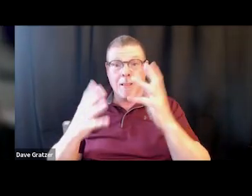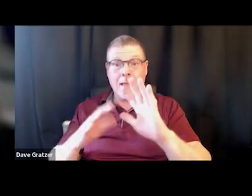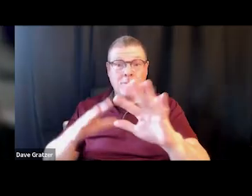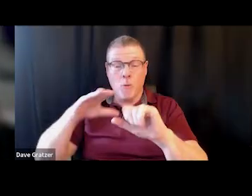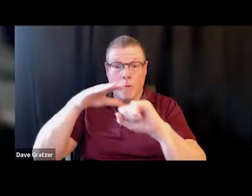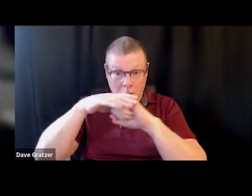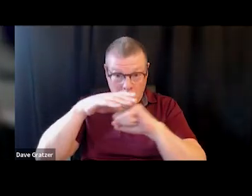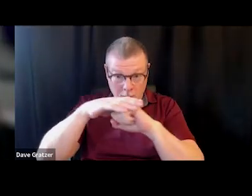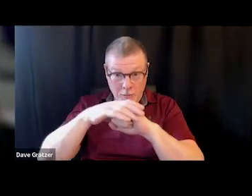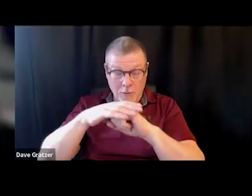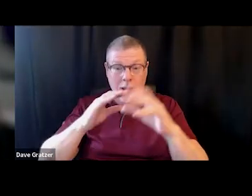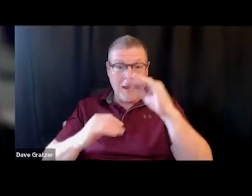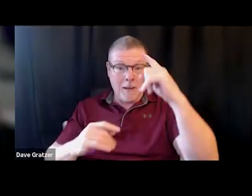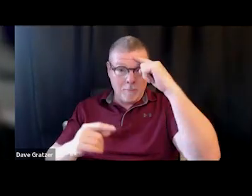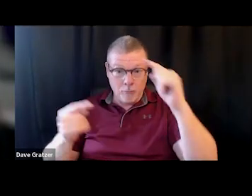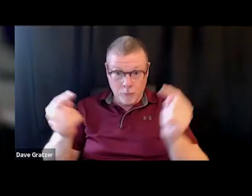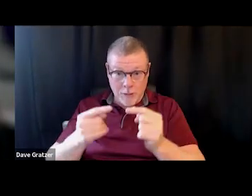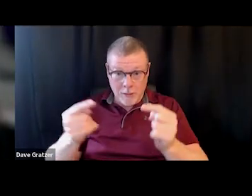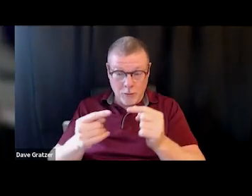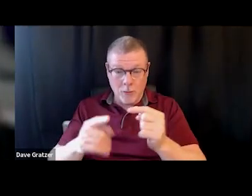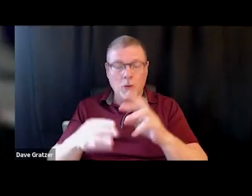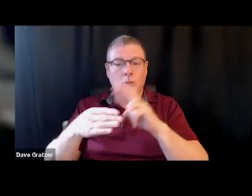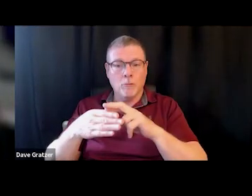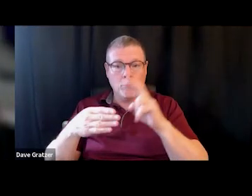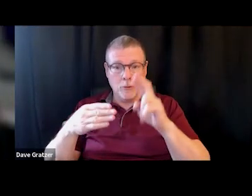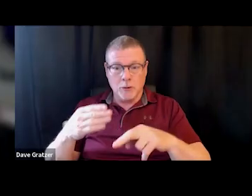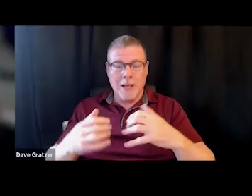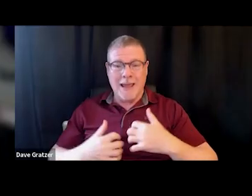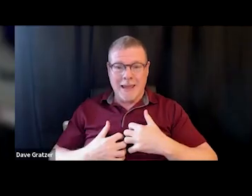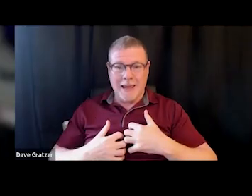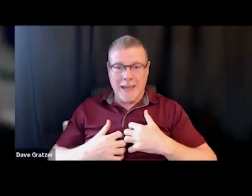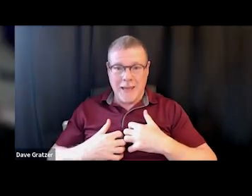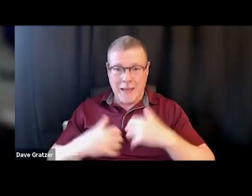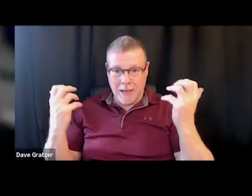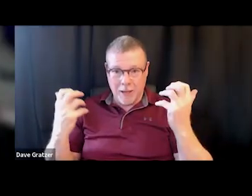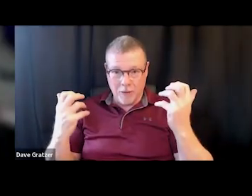y lesiones cerebrales fueron resultado de problemas de ira y peleas.